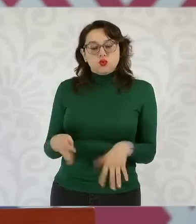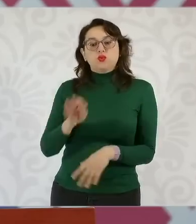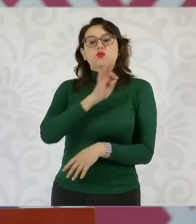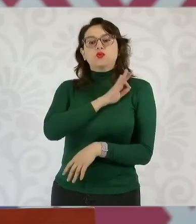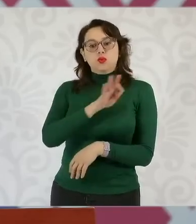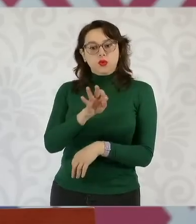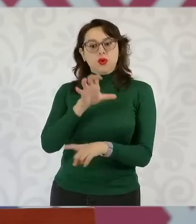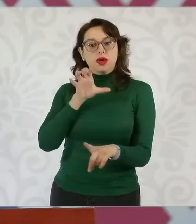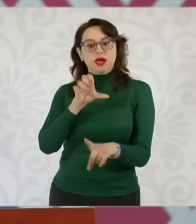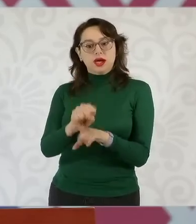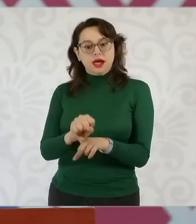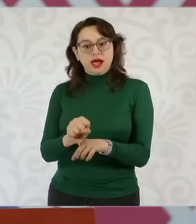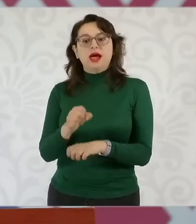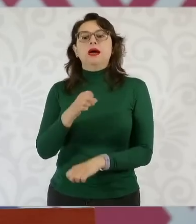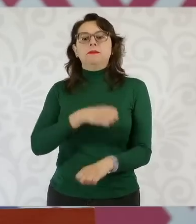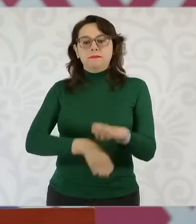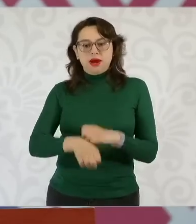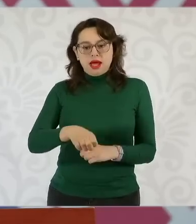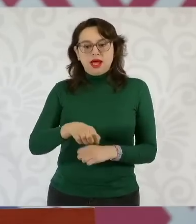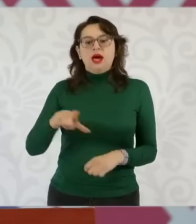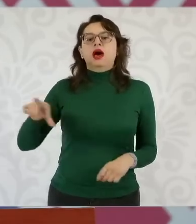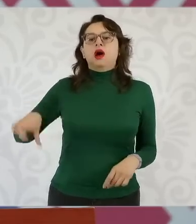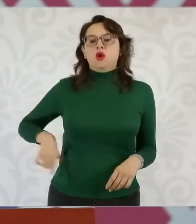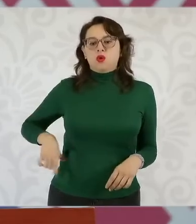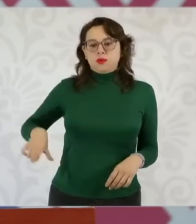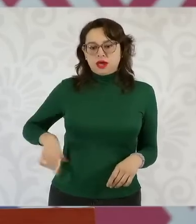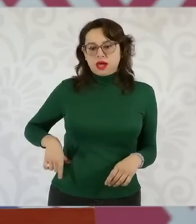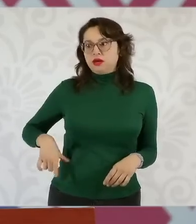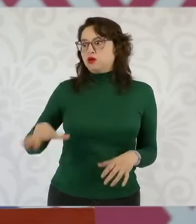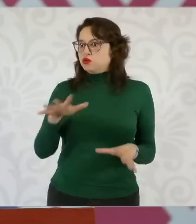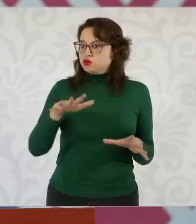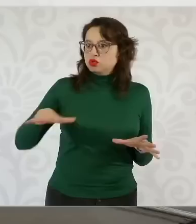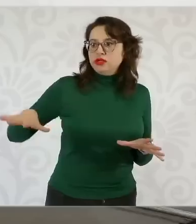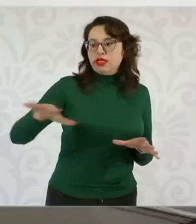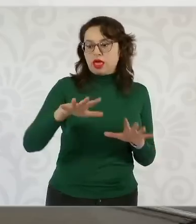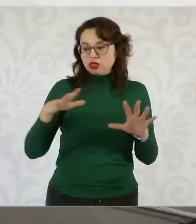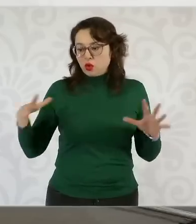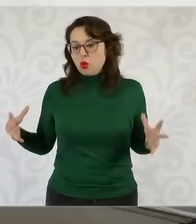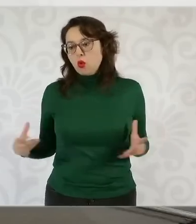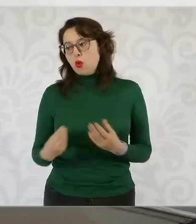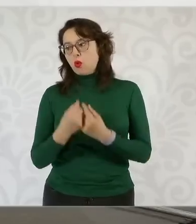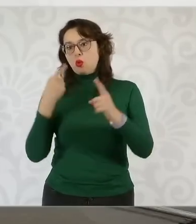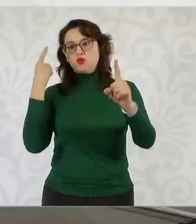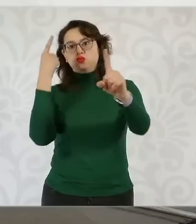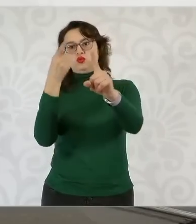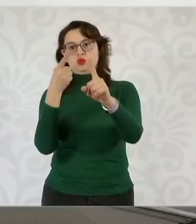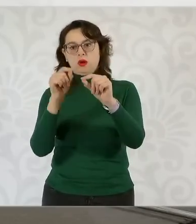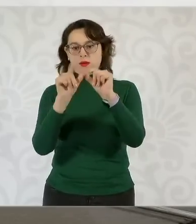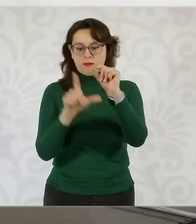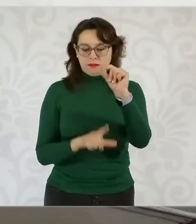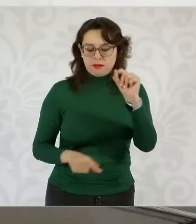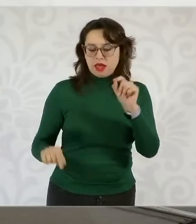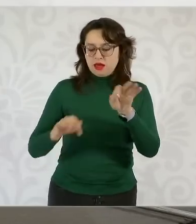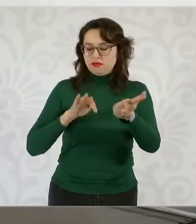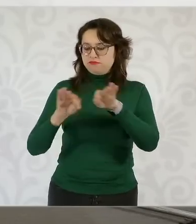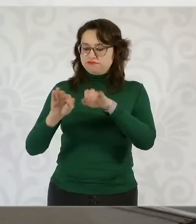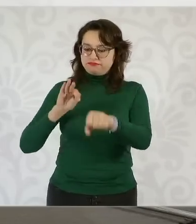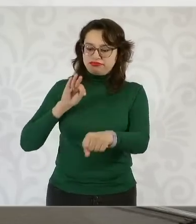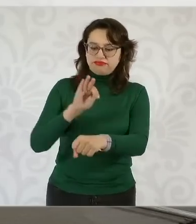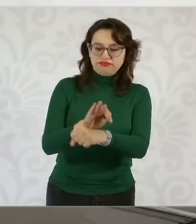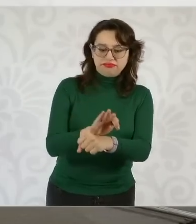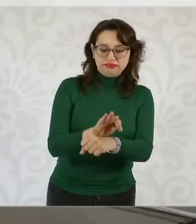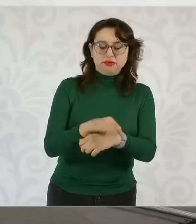sociedad civil trabajan para el beneficio del país finalmente Seguiremos apoyando a México